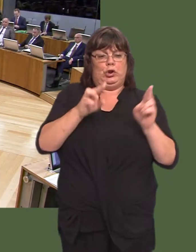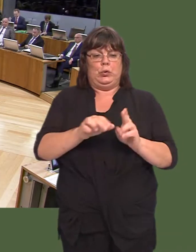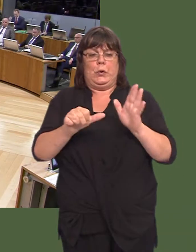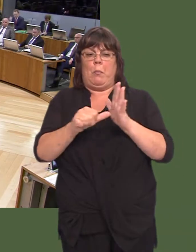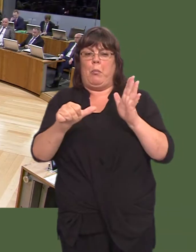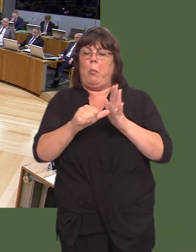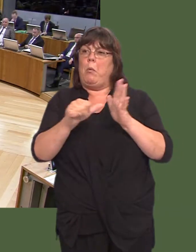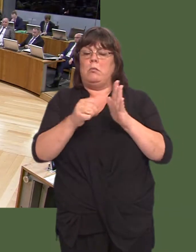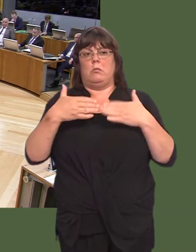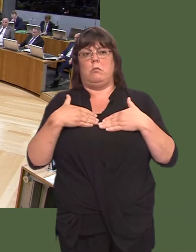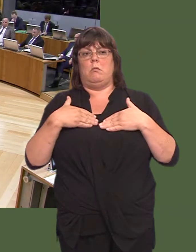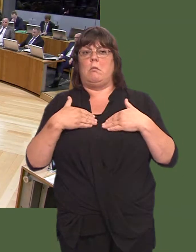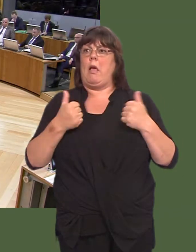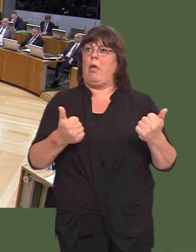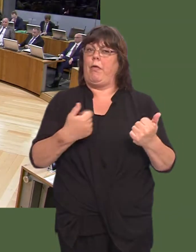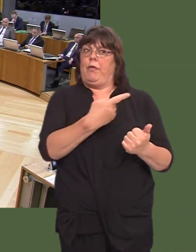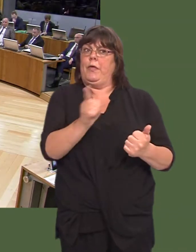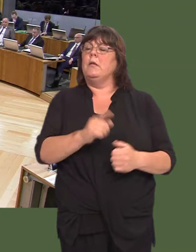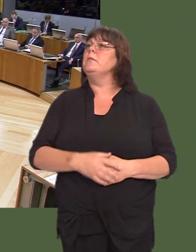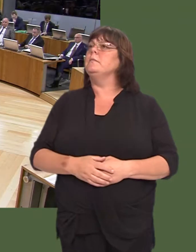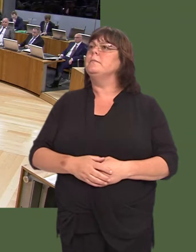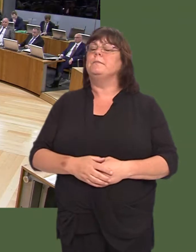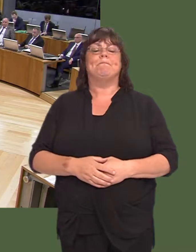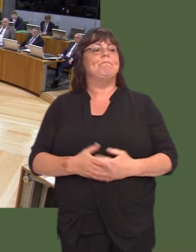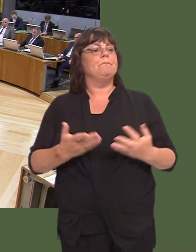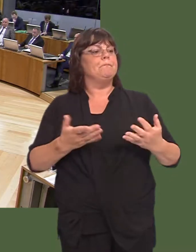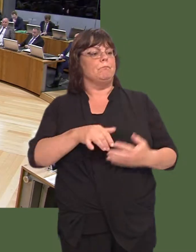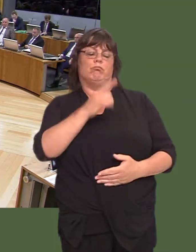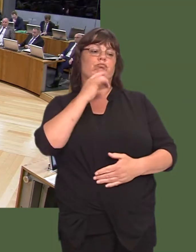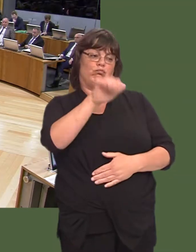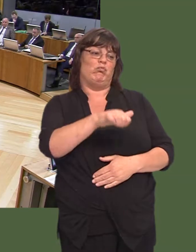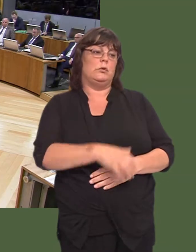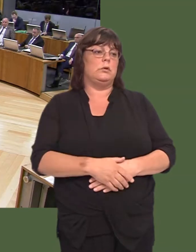Carwyn Jones: Mae hynnyín iawn, achos, wrth gwrs, er bod chwaraeon yn y gymuned yn hollbwysig,